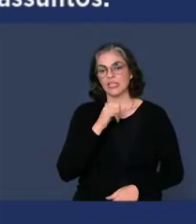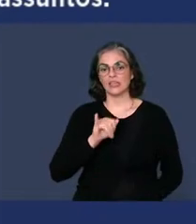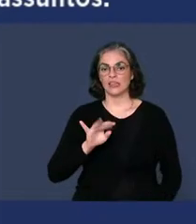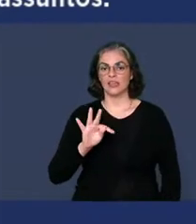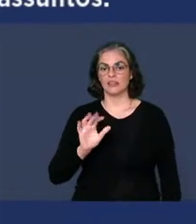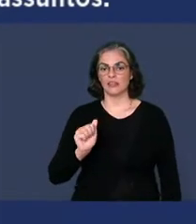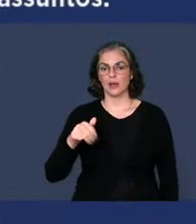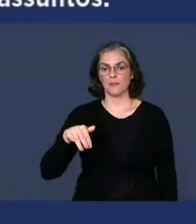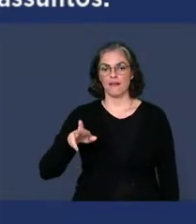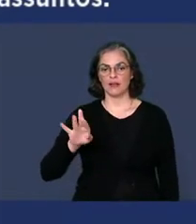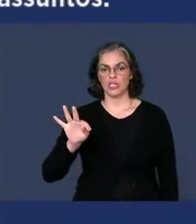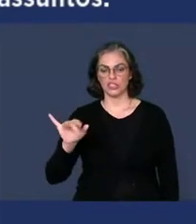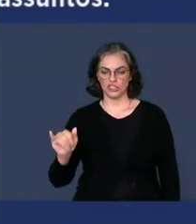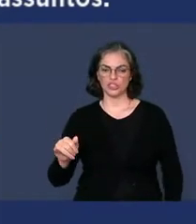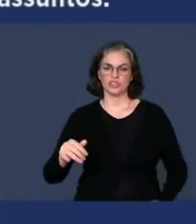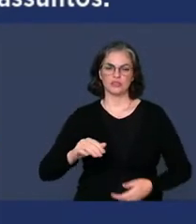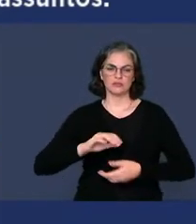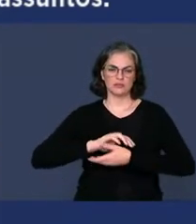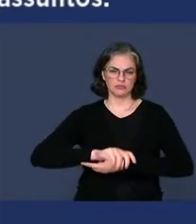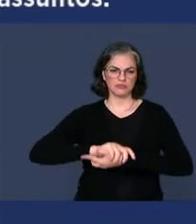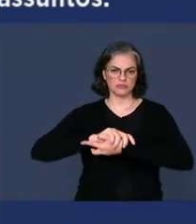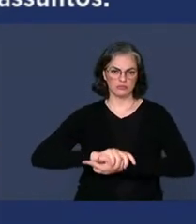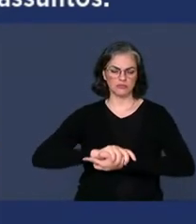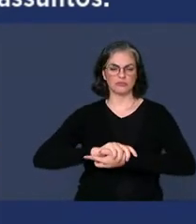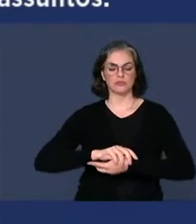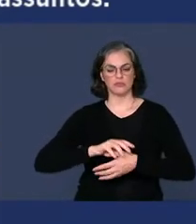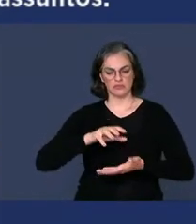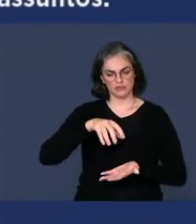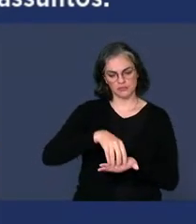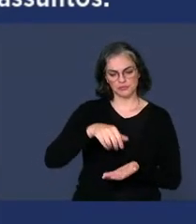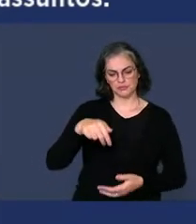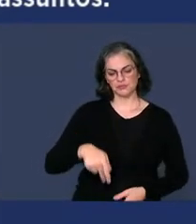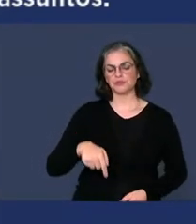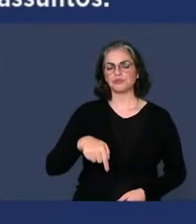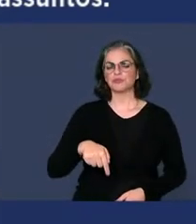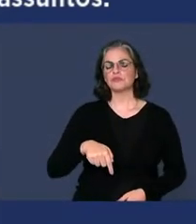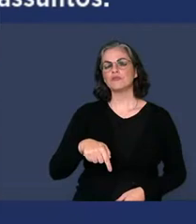VIZINHO . NOSSO ITAMARATY JÁ FEZ HOJE UM APELO PELO DIÁ LOGO, PELA SOLUÇÃO